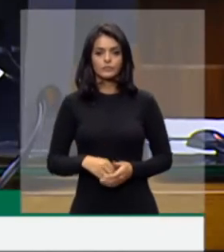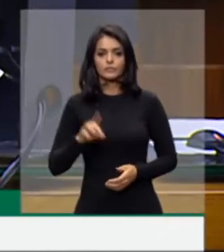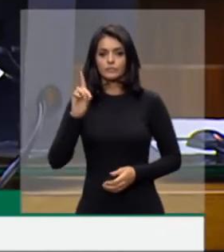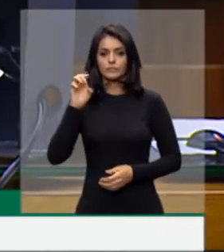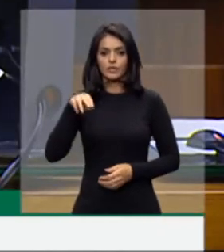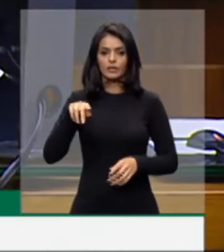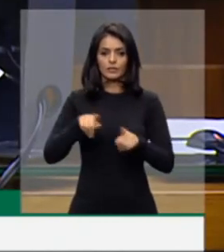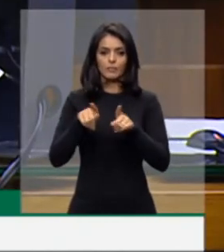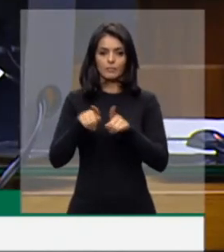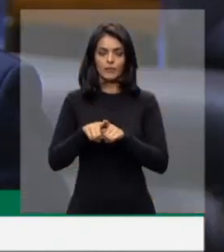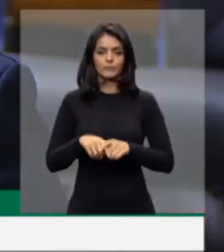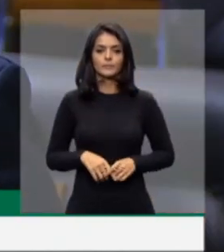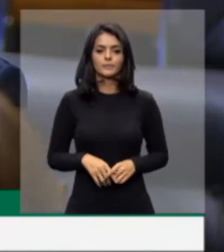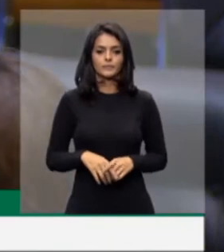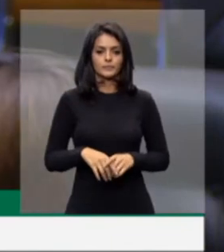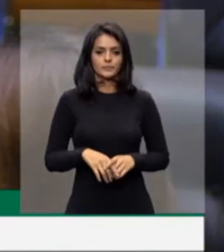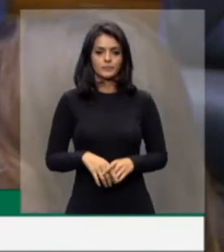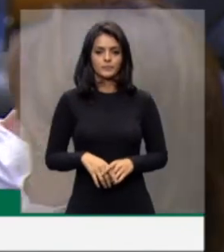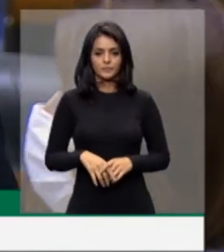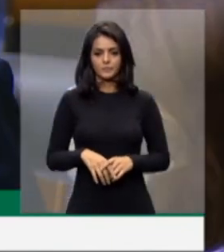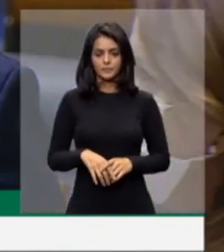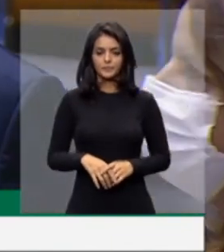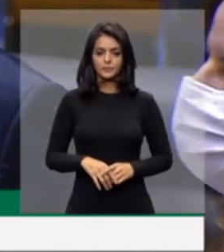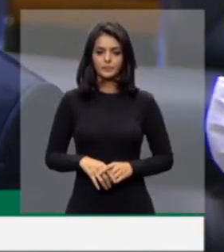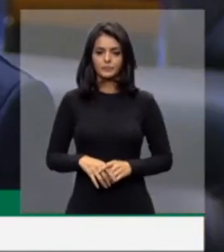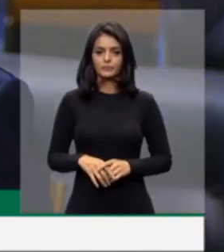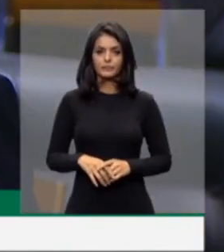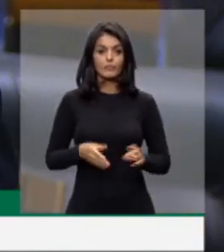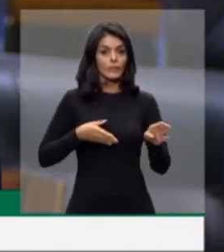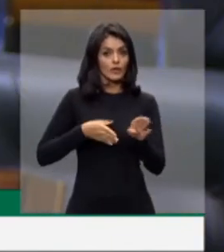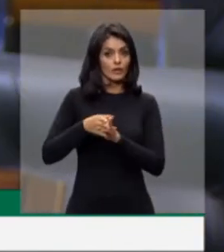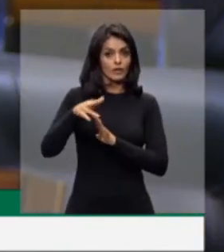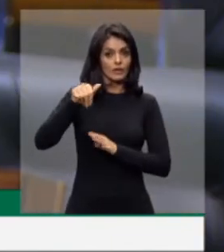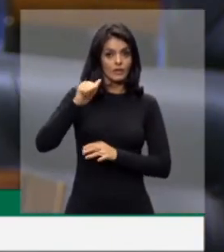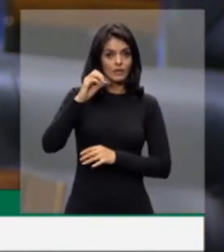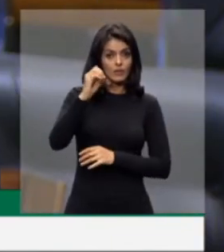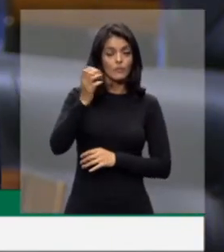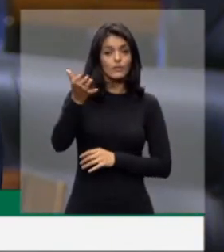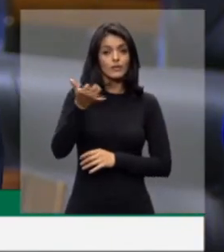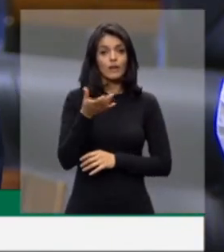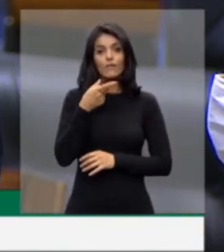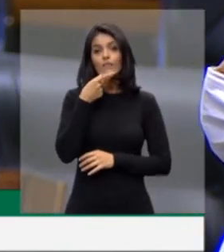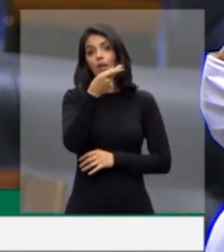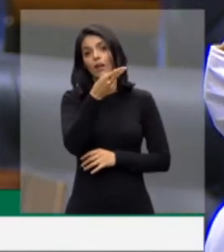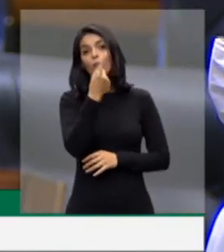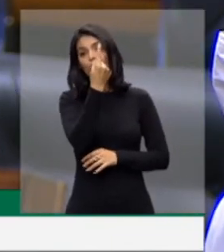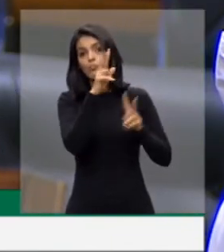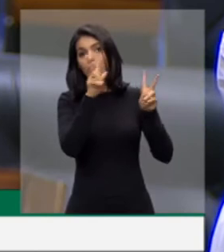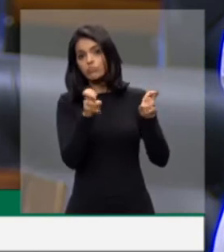CIDADANIA, ARNALDO JARDIM. PT ORIENTA NÃO. -- PP ORIENTA NÃO. DEM TAMBÉM ORIENTA NÃO. DESCULPA. -- SENHOR PRESIDENTE,